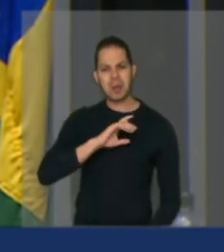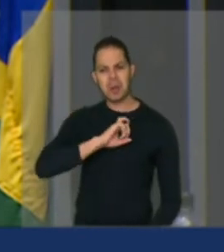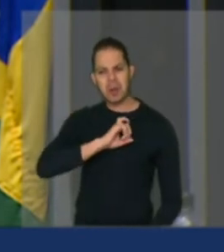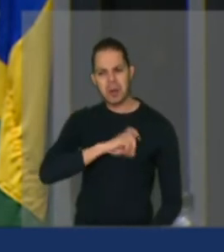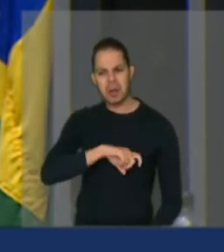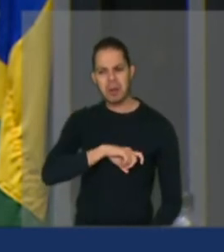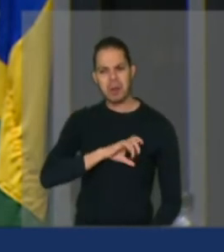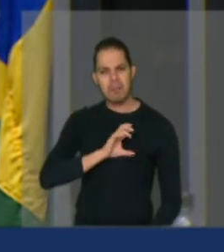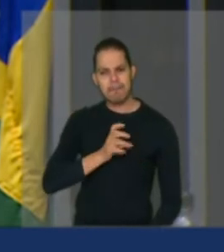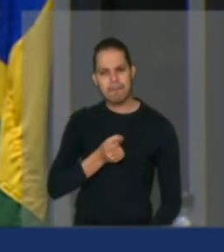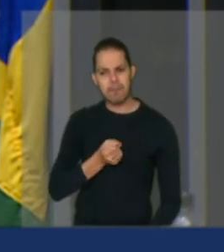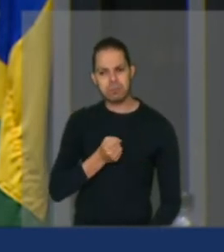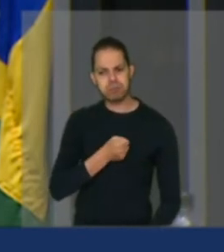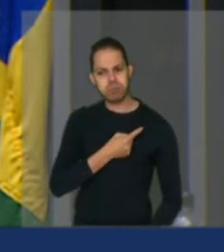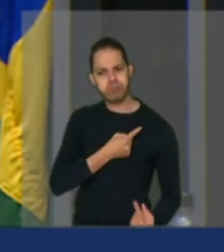DESUMANO, CRUEL E COVARDE. O